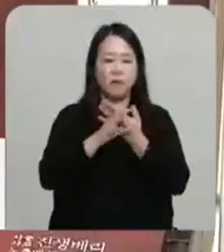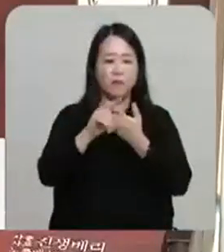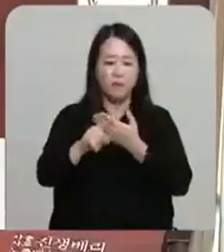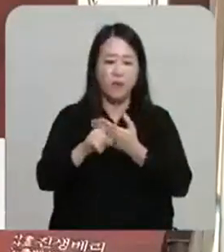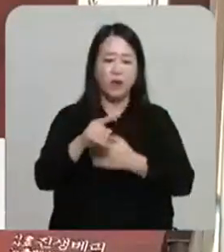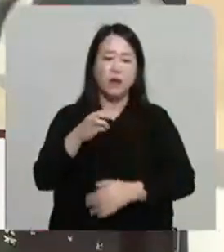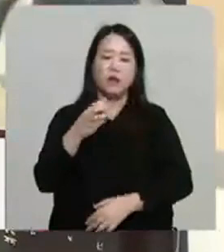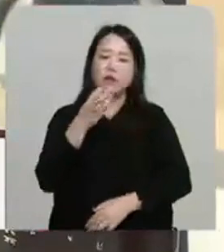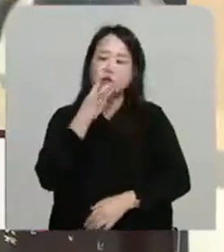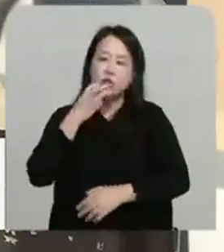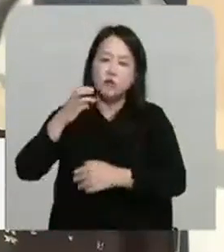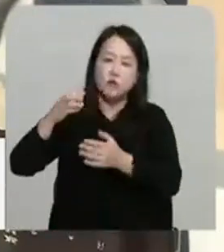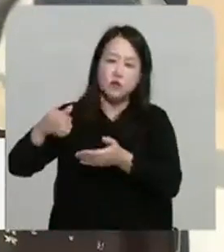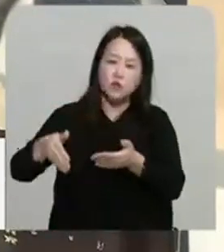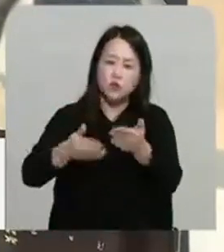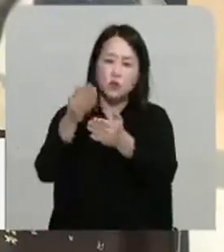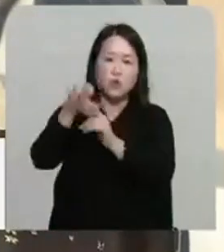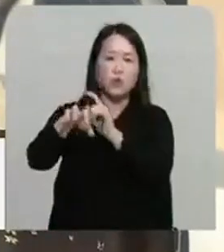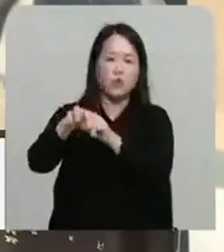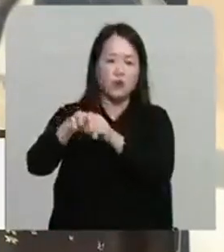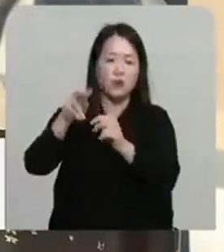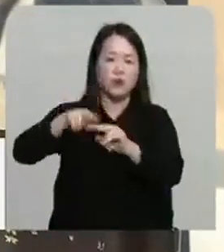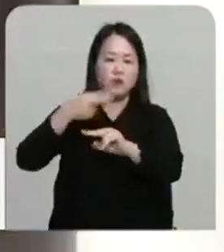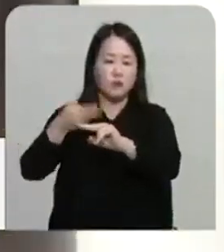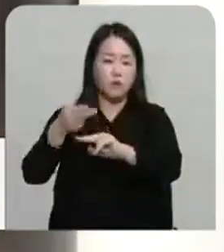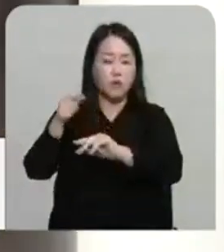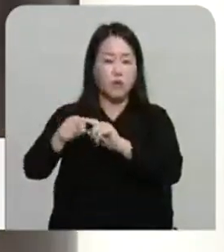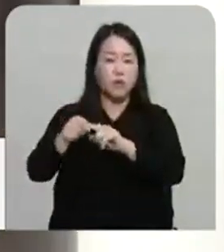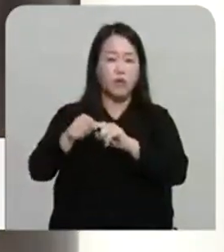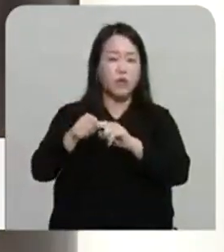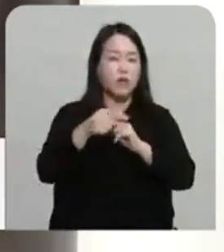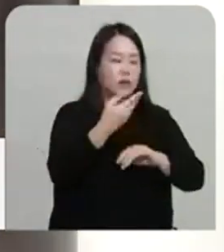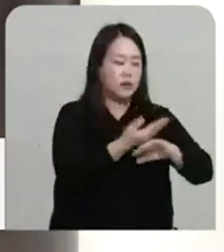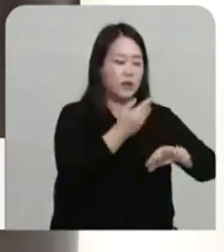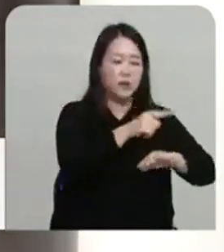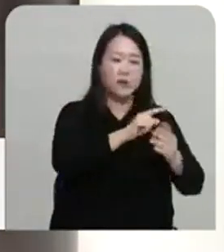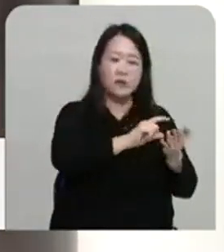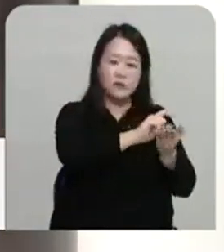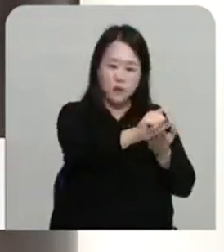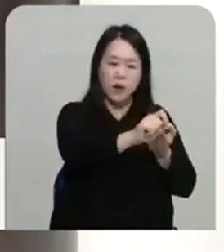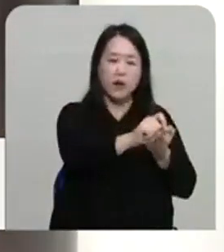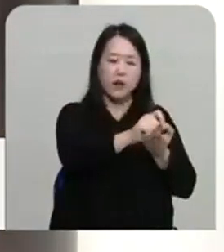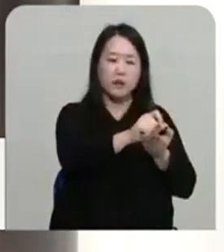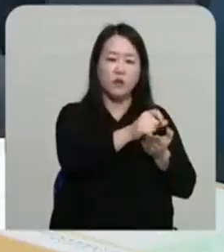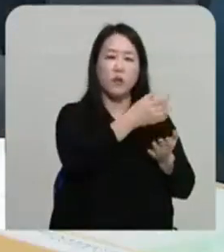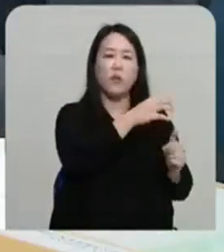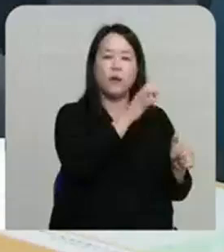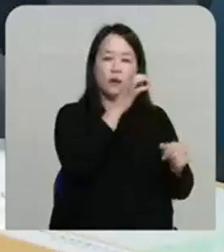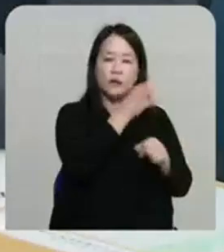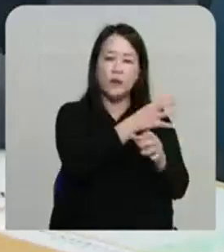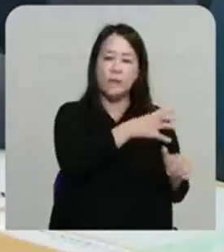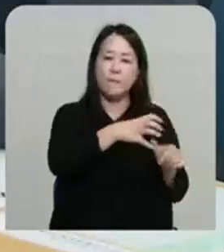하거나 도 단위 모금을 시군으로 일원화하는 등의 방안을 건의할 계획입니다.